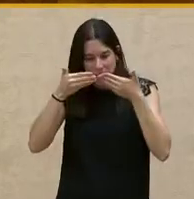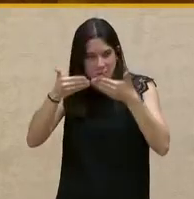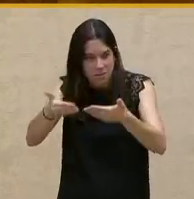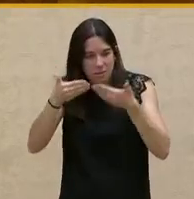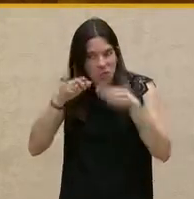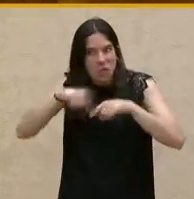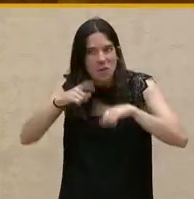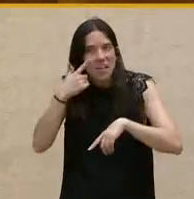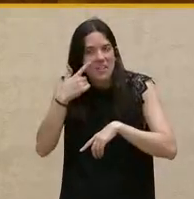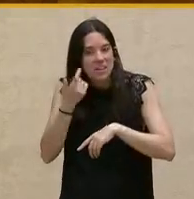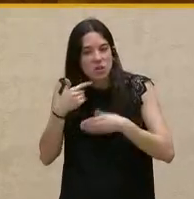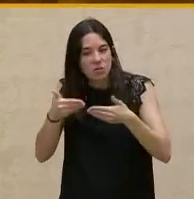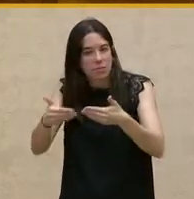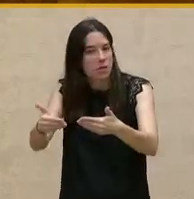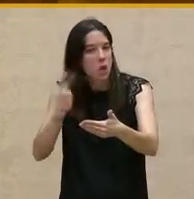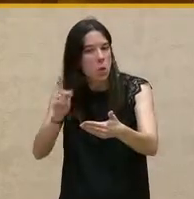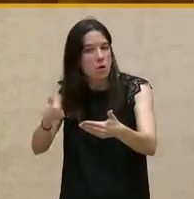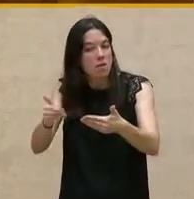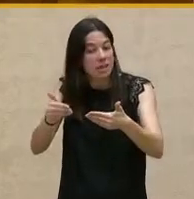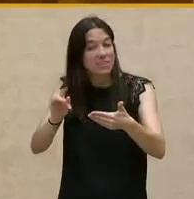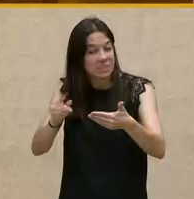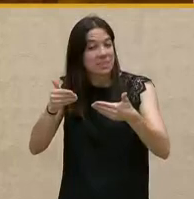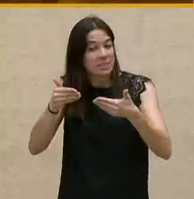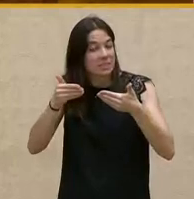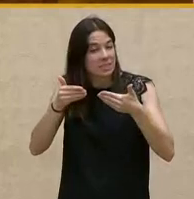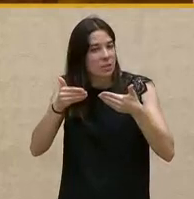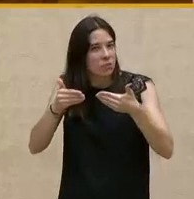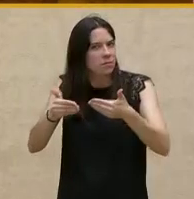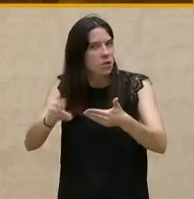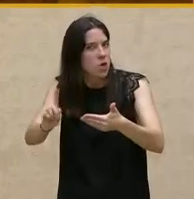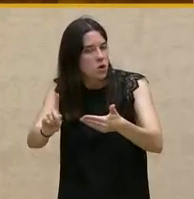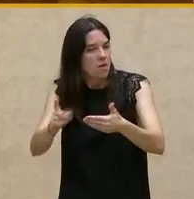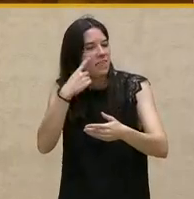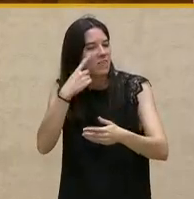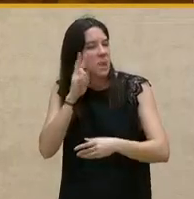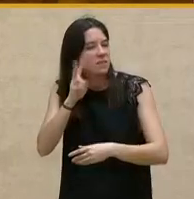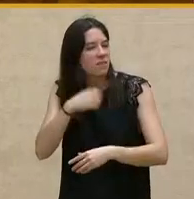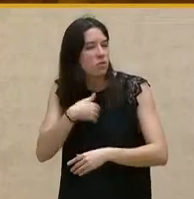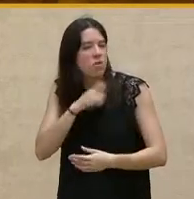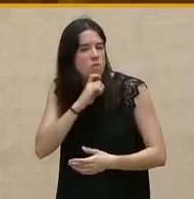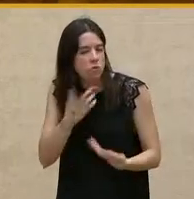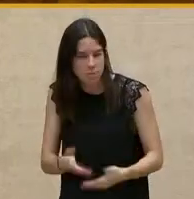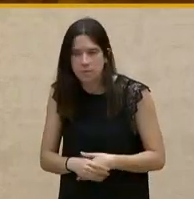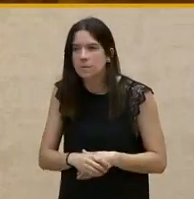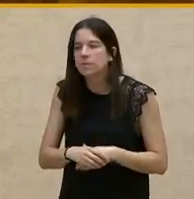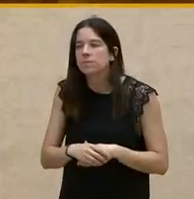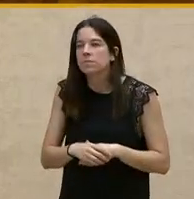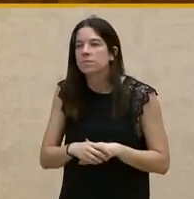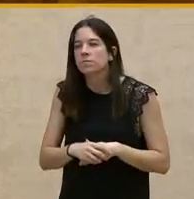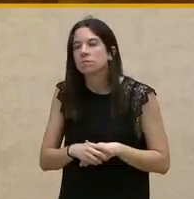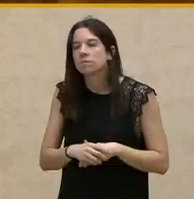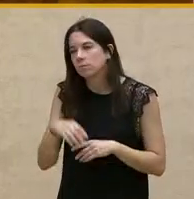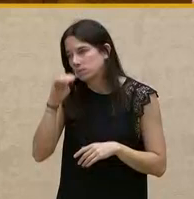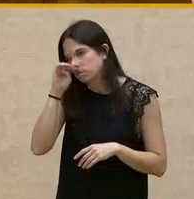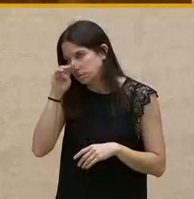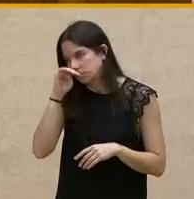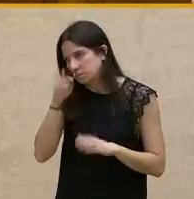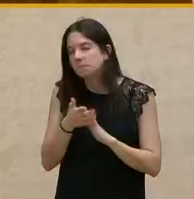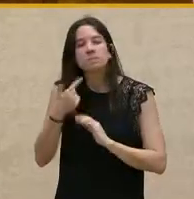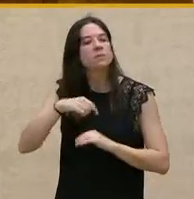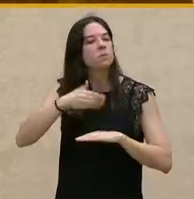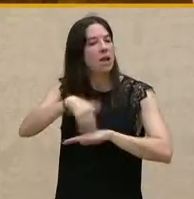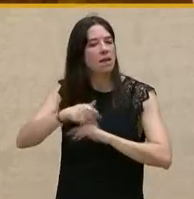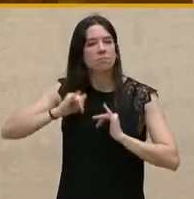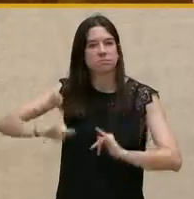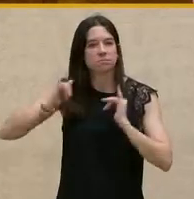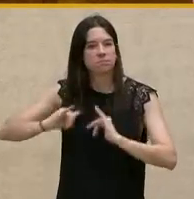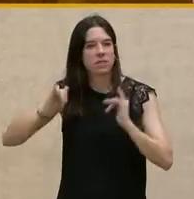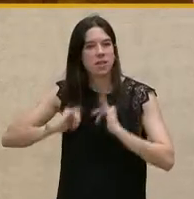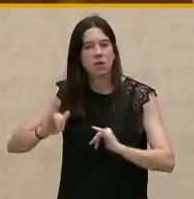partir de qué punto mi vista era más funcional. Después, ya por la calle, paseando, sí que veían